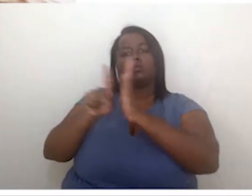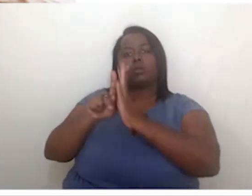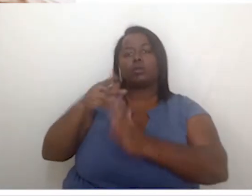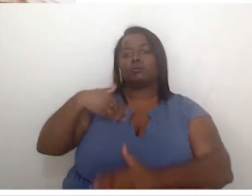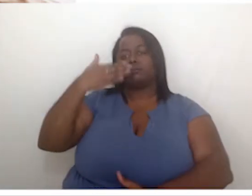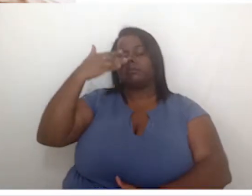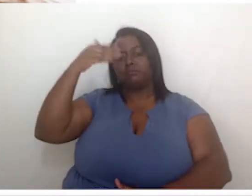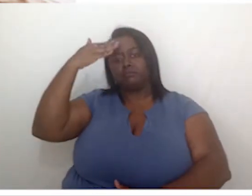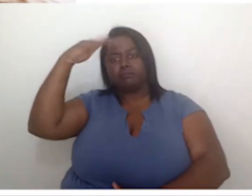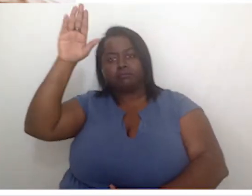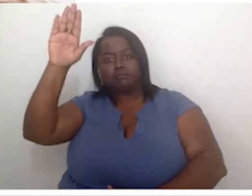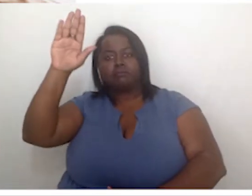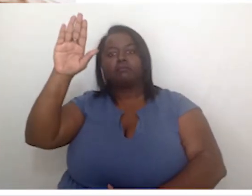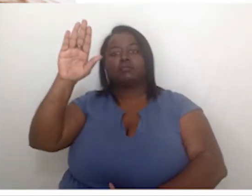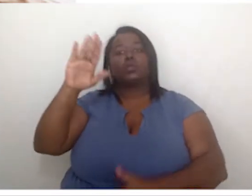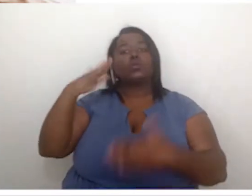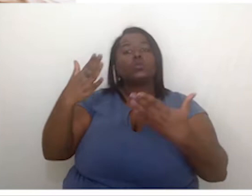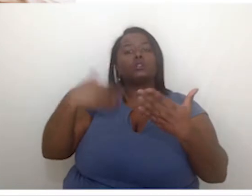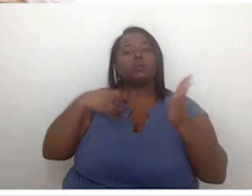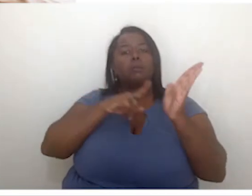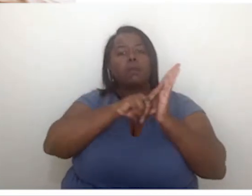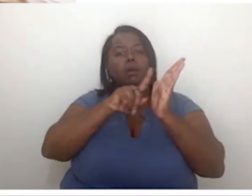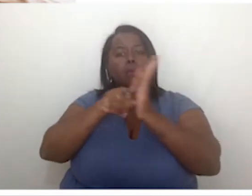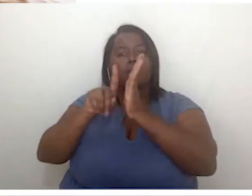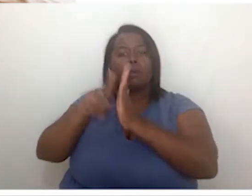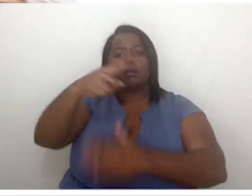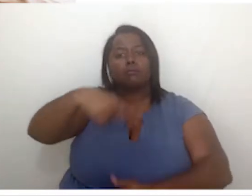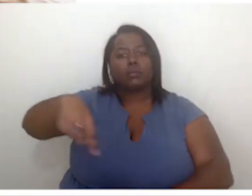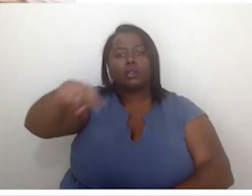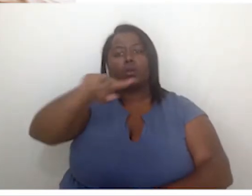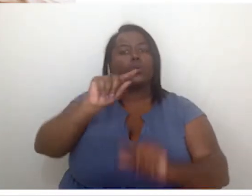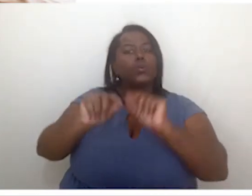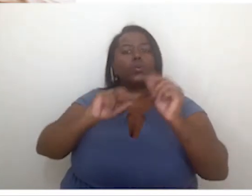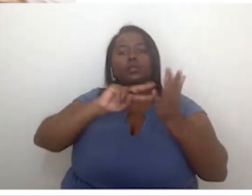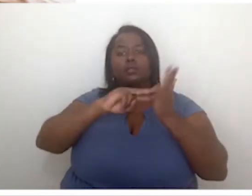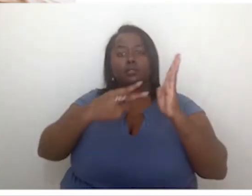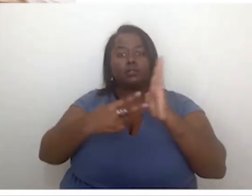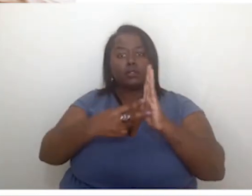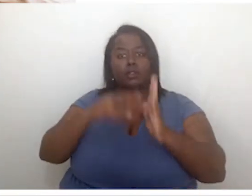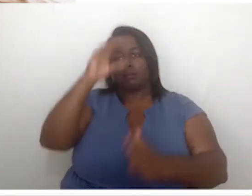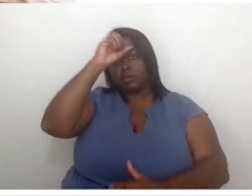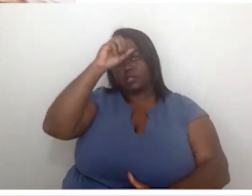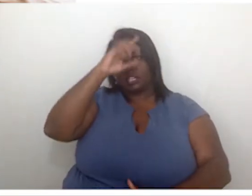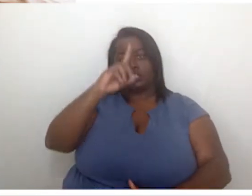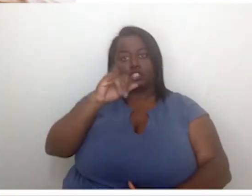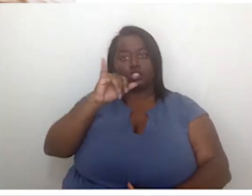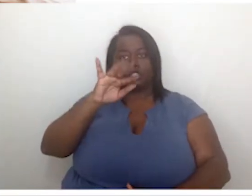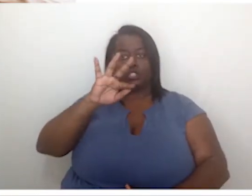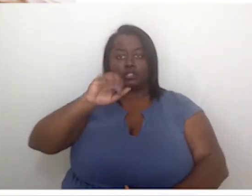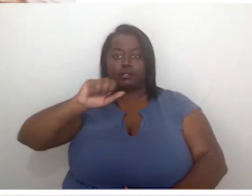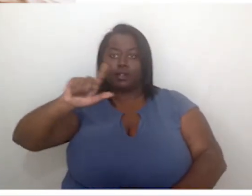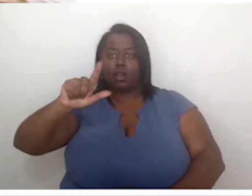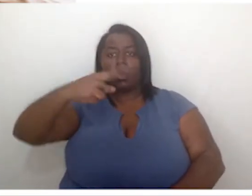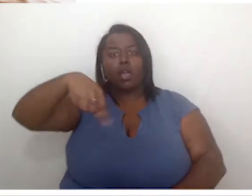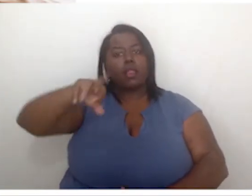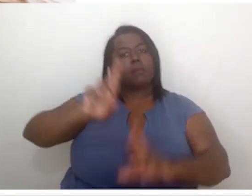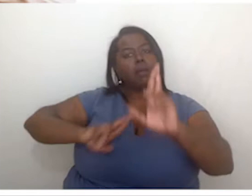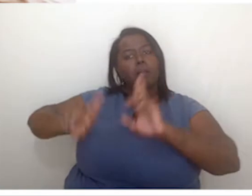Y, cuando les pregunto qué el aprendizaje digital significa para ellos, con bastante frecuencia, me cuentan sobre el sistema de gestión del aprendizaje